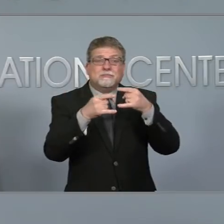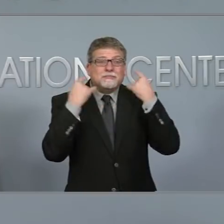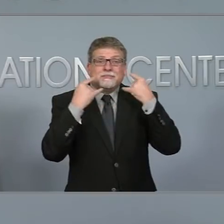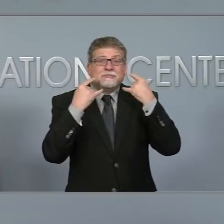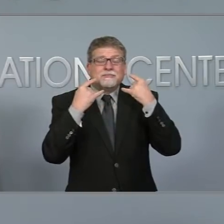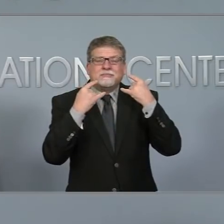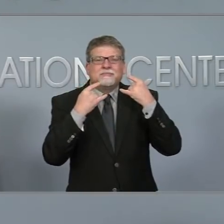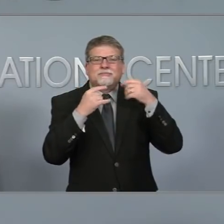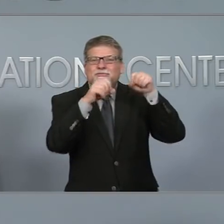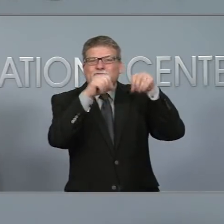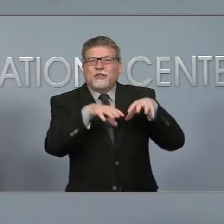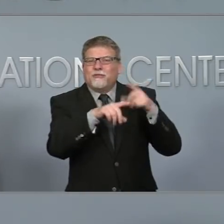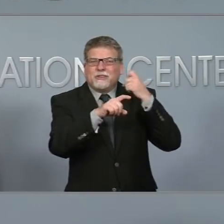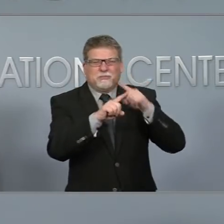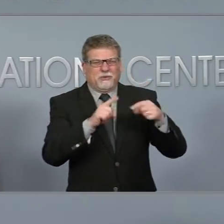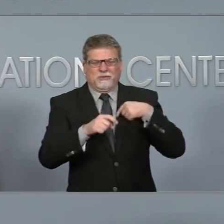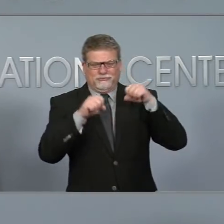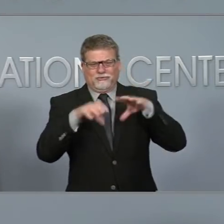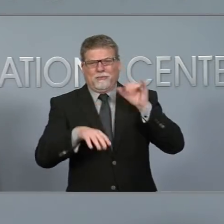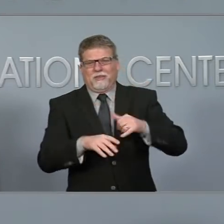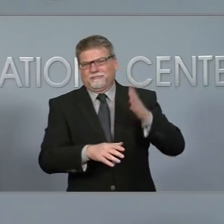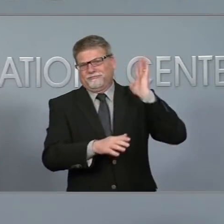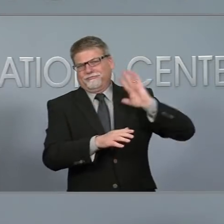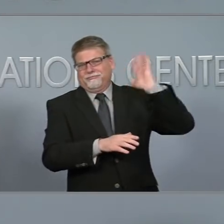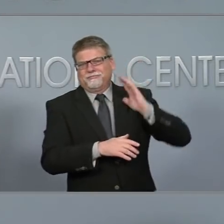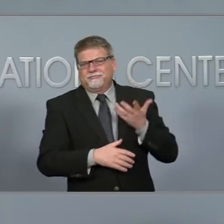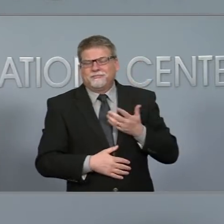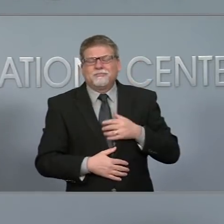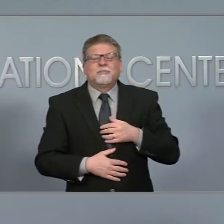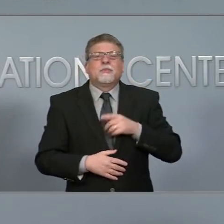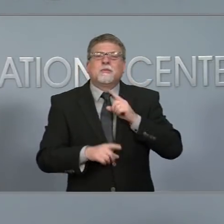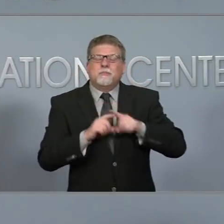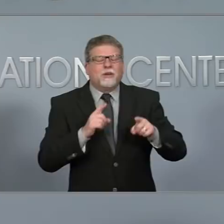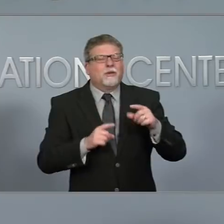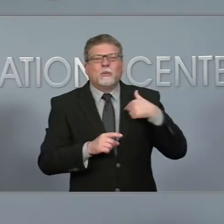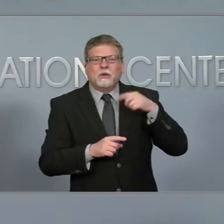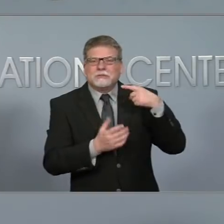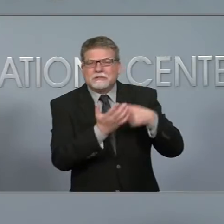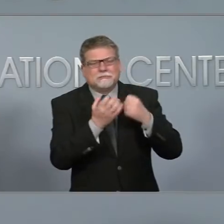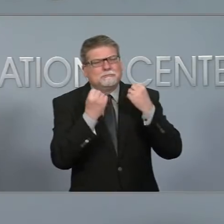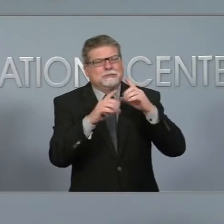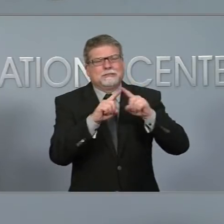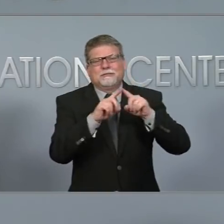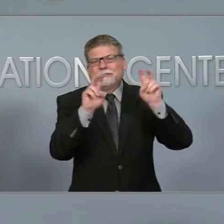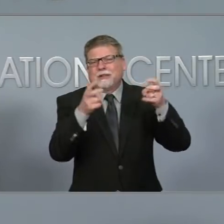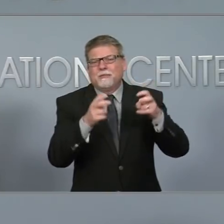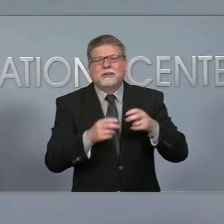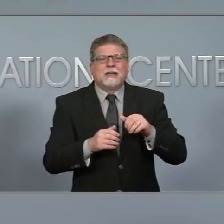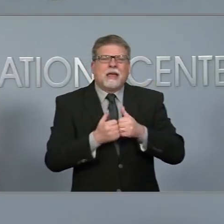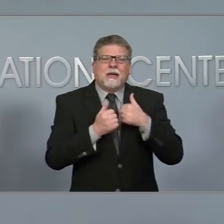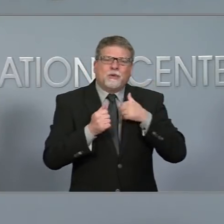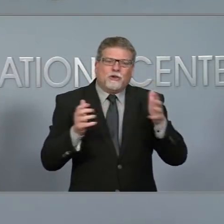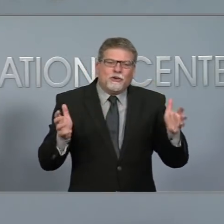requerimiento de las